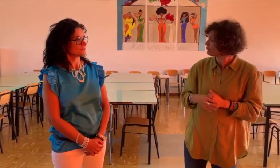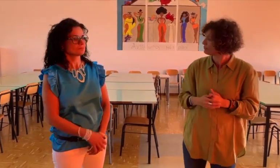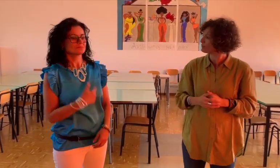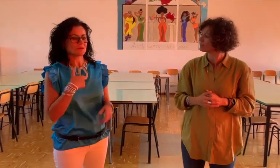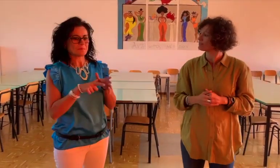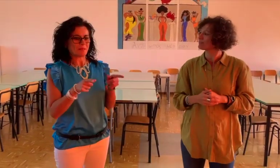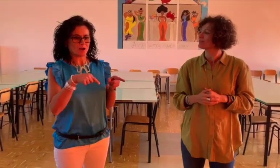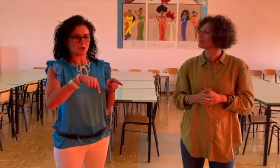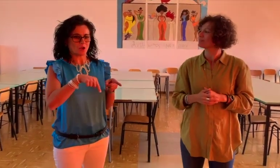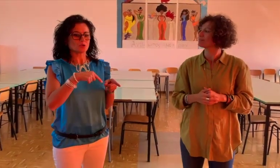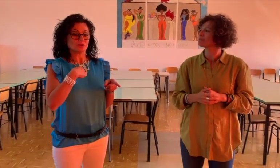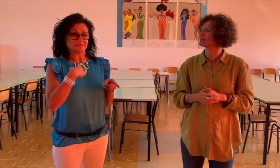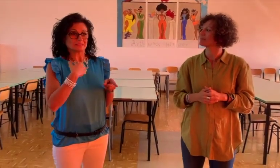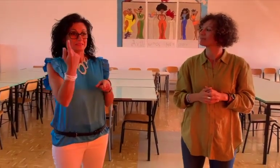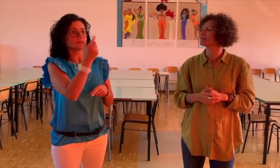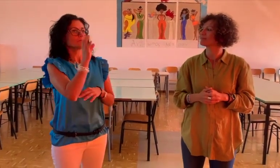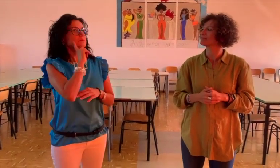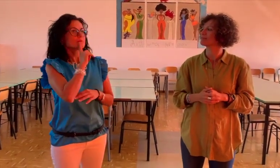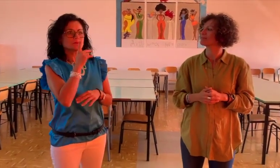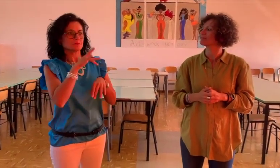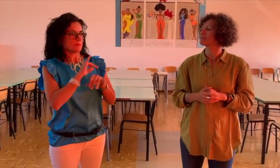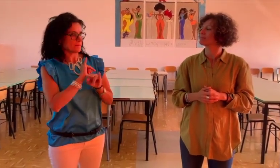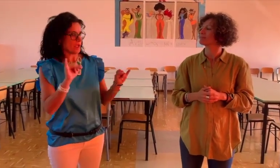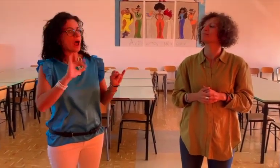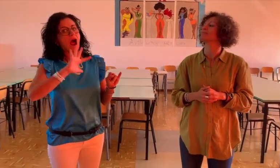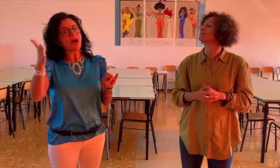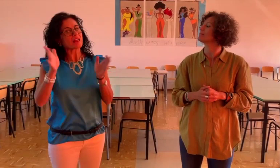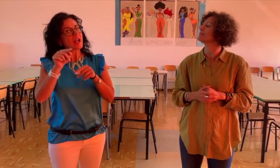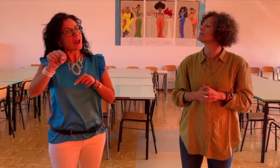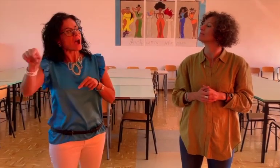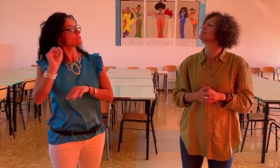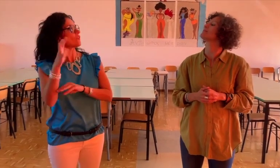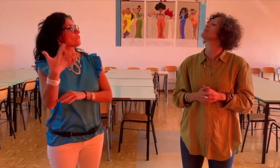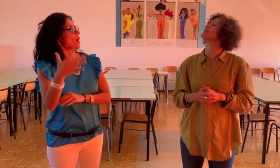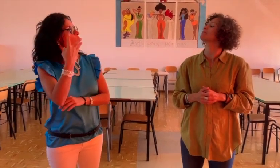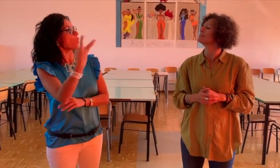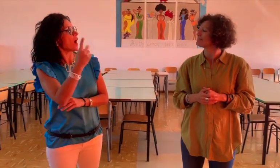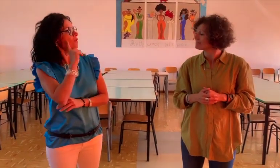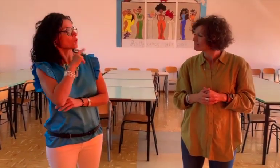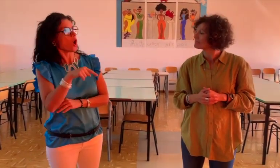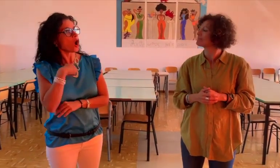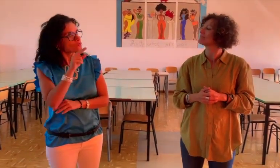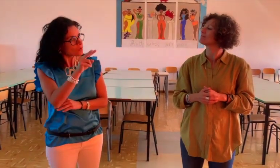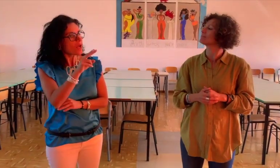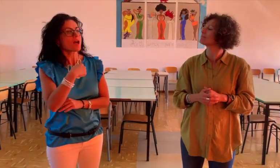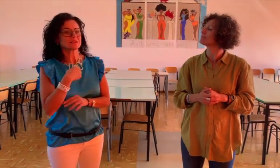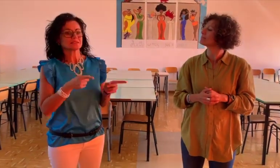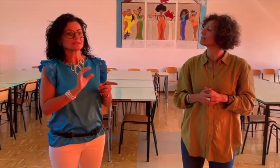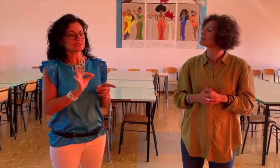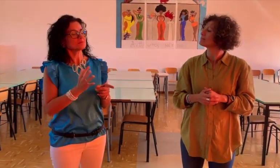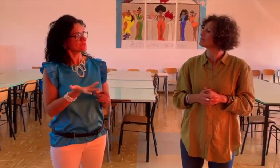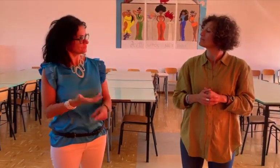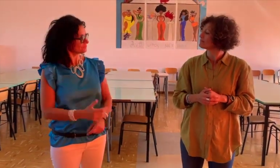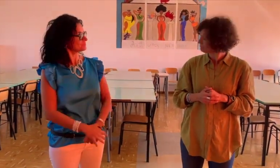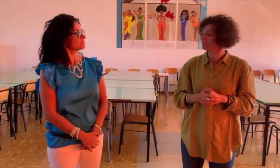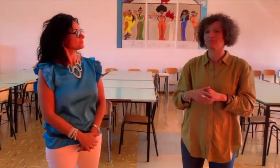Quando frequentavo l’Istituto, nella mia classe c’erano insegnanti sordi mentre in altre sezioni ce ne erano quattro.